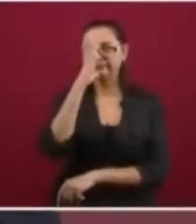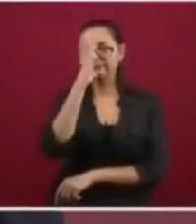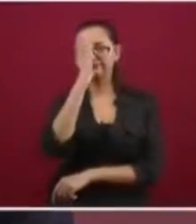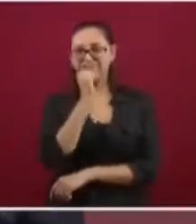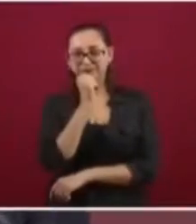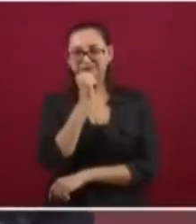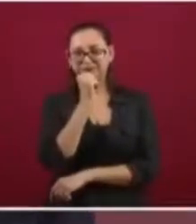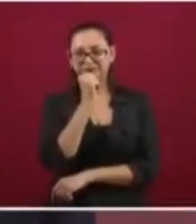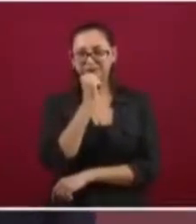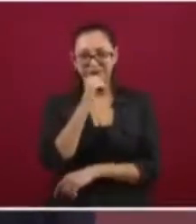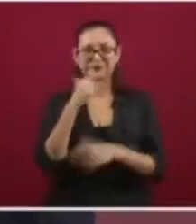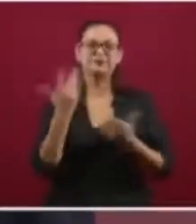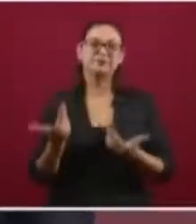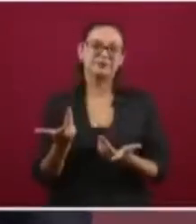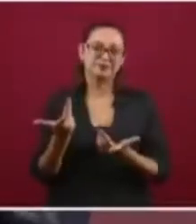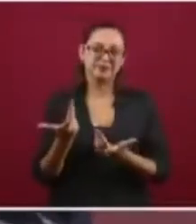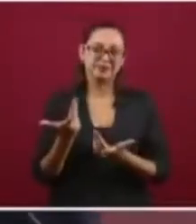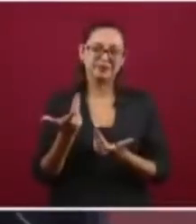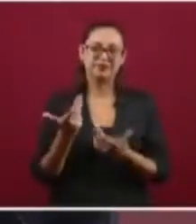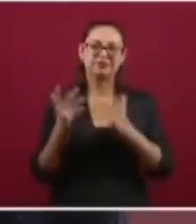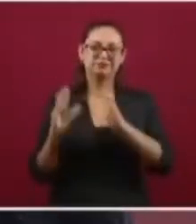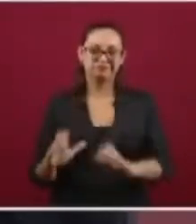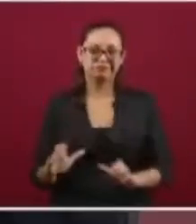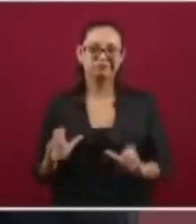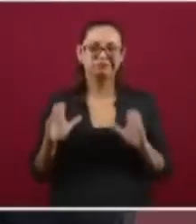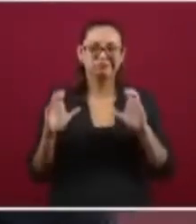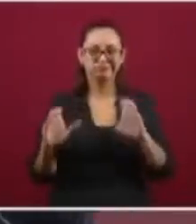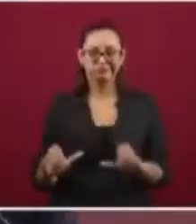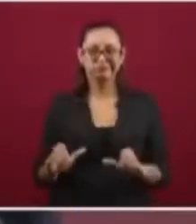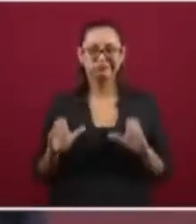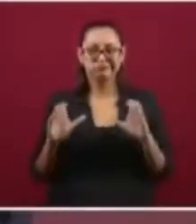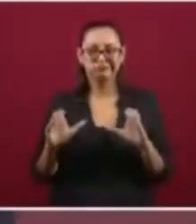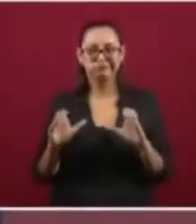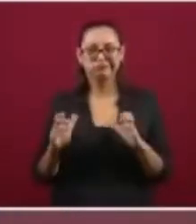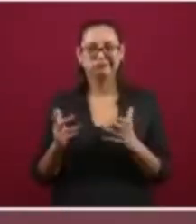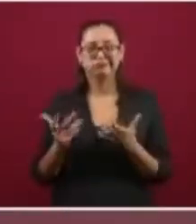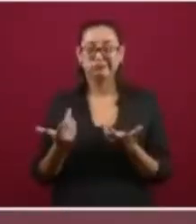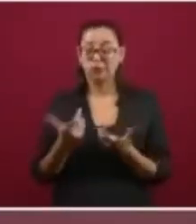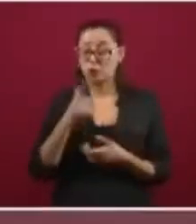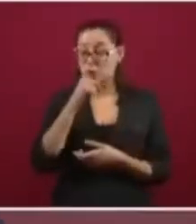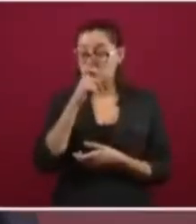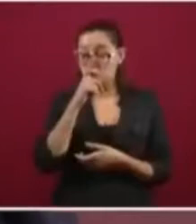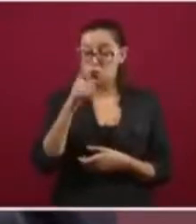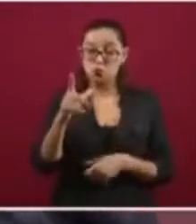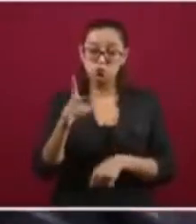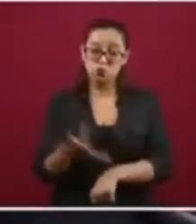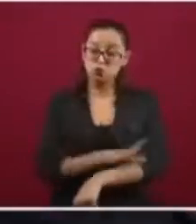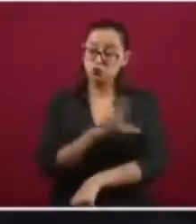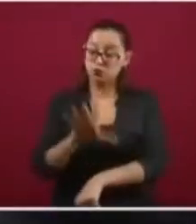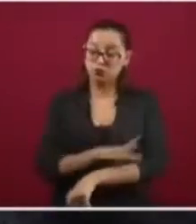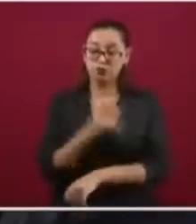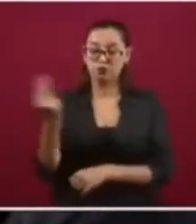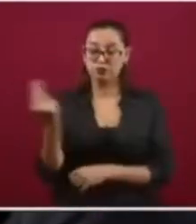que cuidar que no falte la energía eléctrica, que no haya apagones.